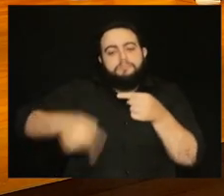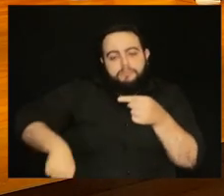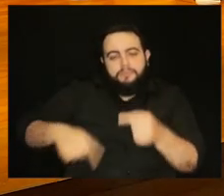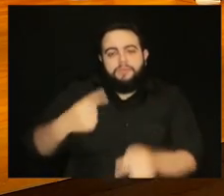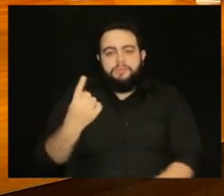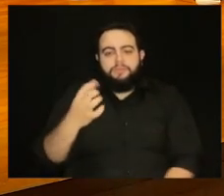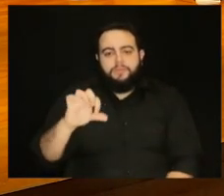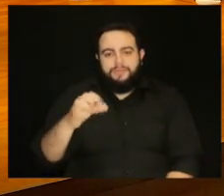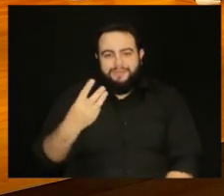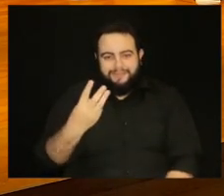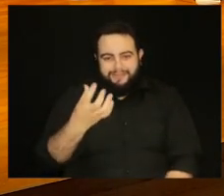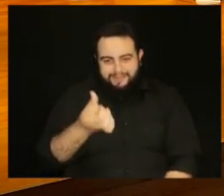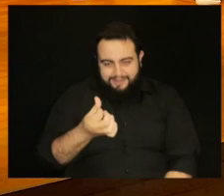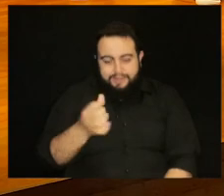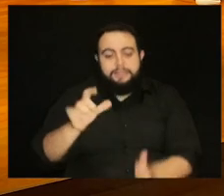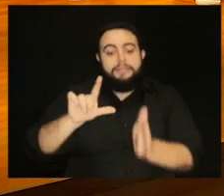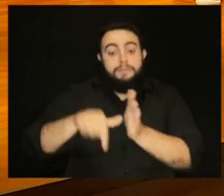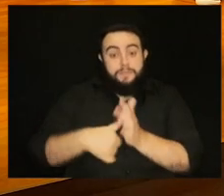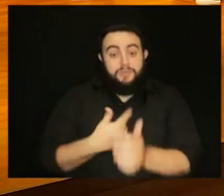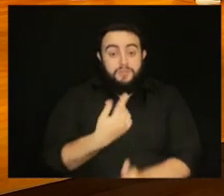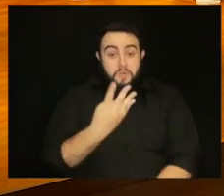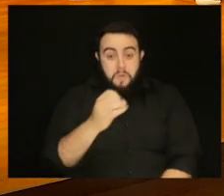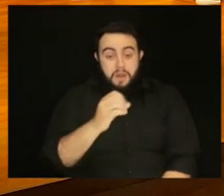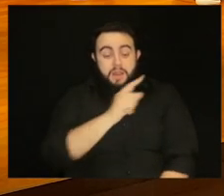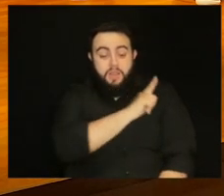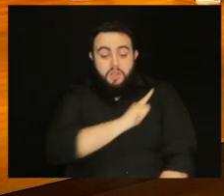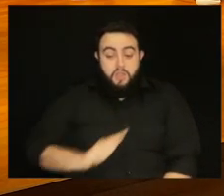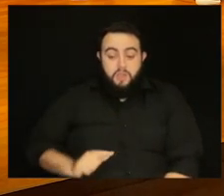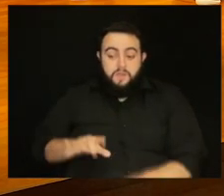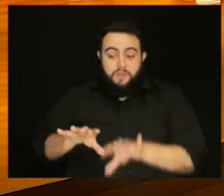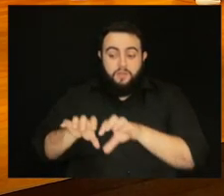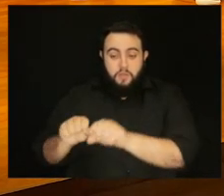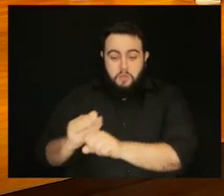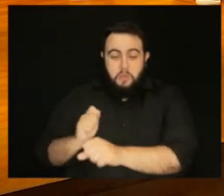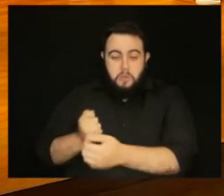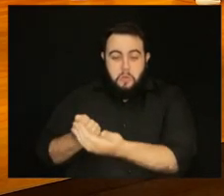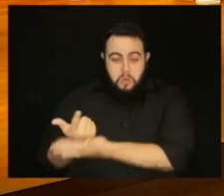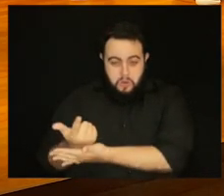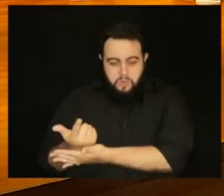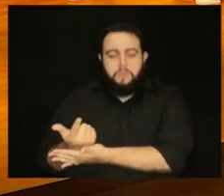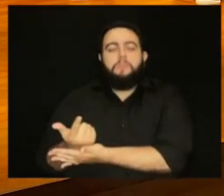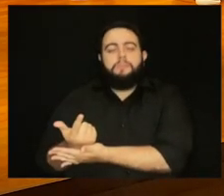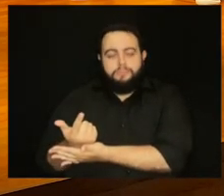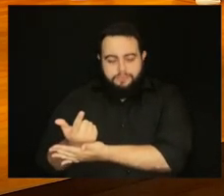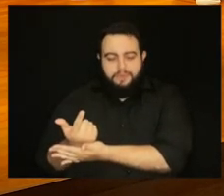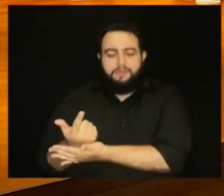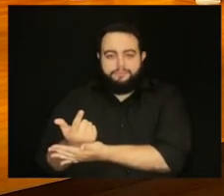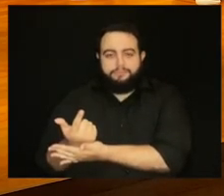pelo governo e vai ser a rádio mais popular do Brasil, o veículo de comunicação mais popular cujo